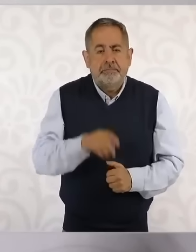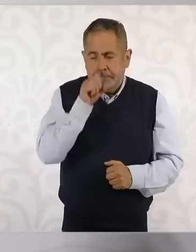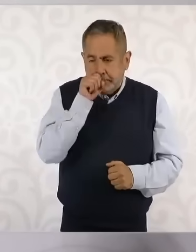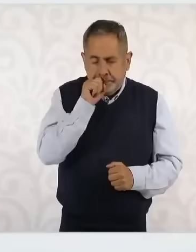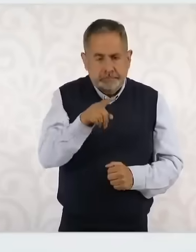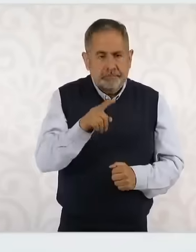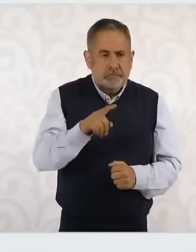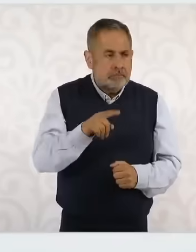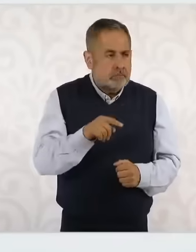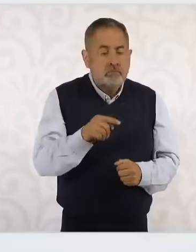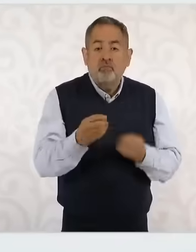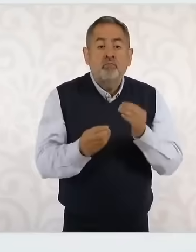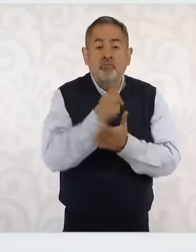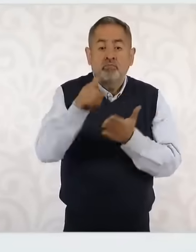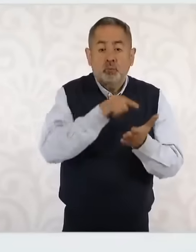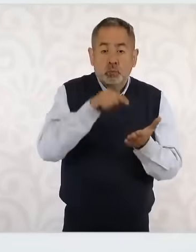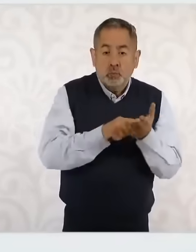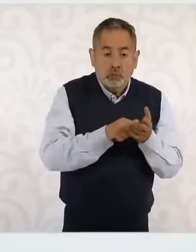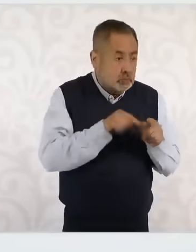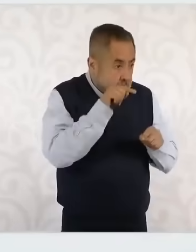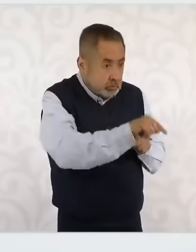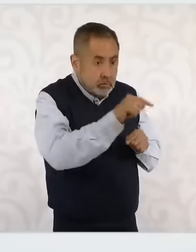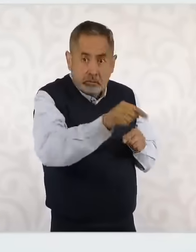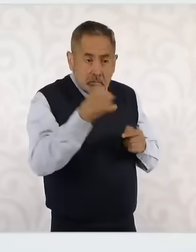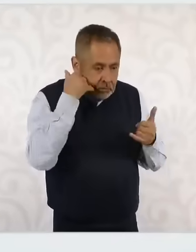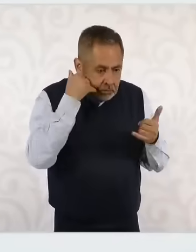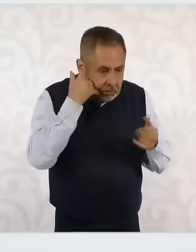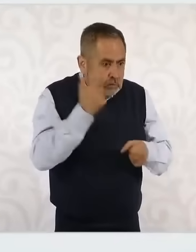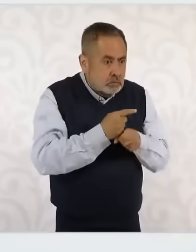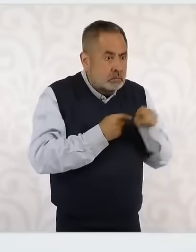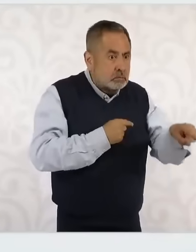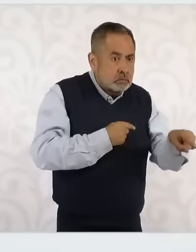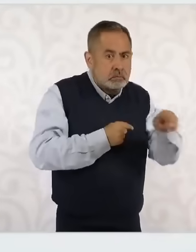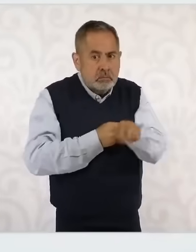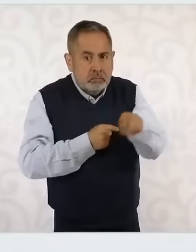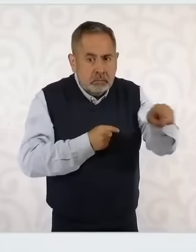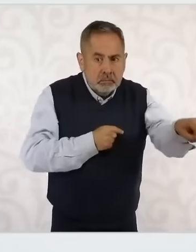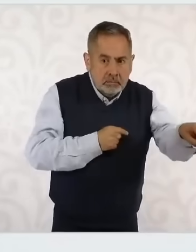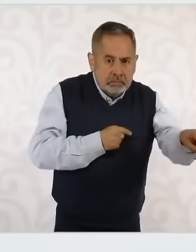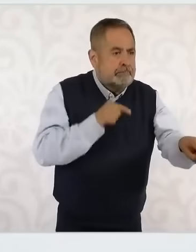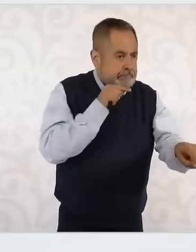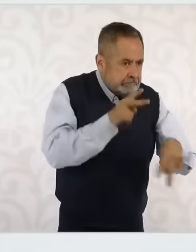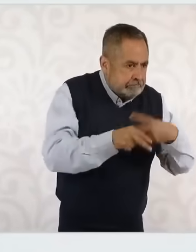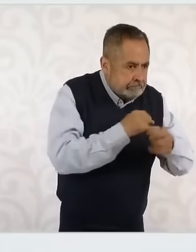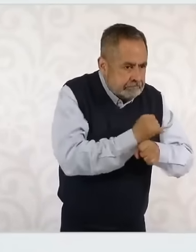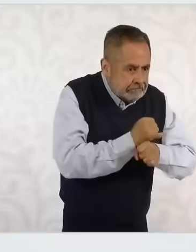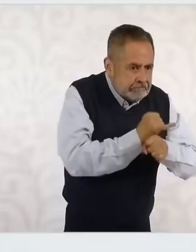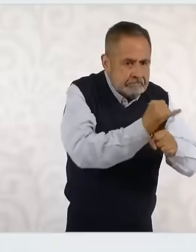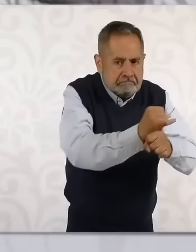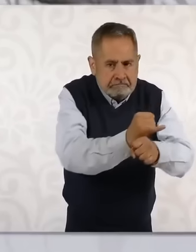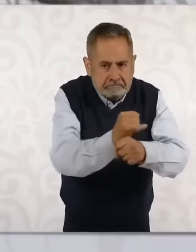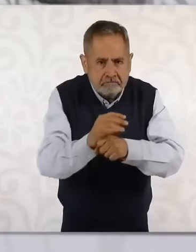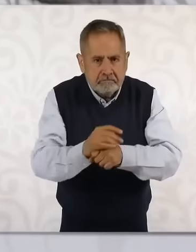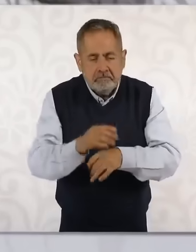lugares de búsqueda también que se les han estado informando. Entonces, eh no como quisiéramos, pero